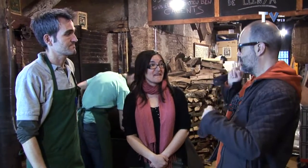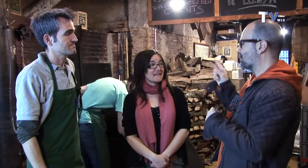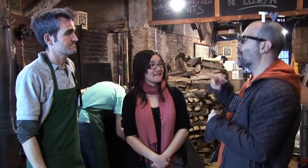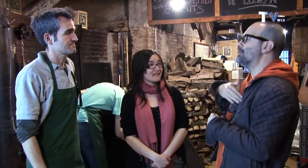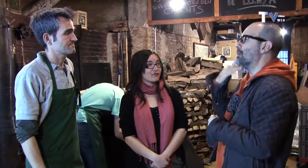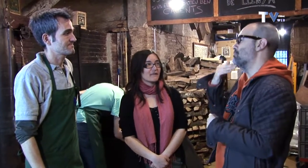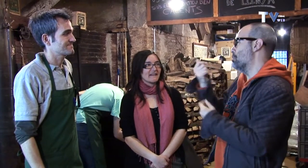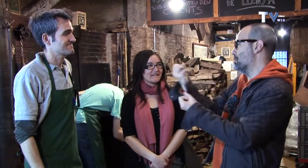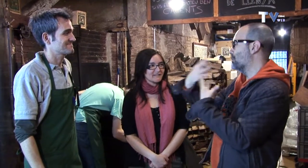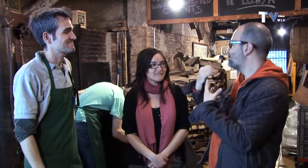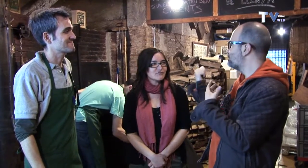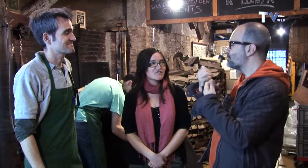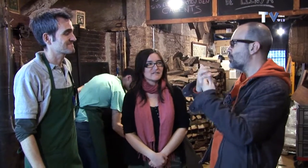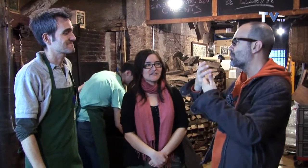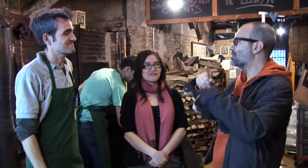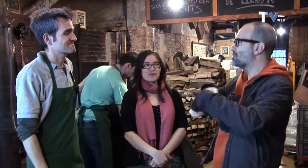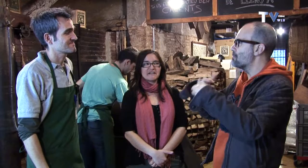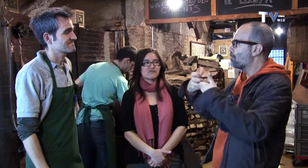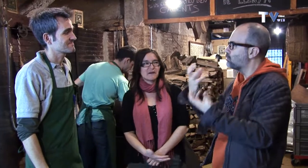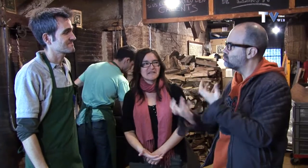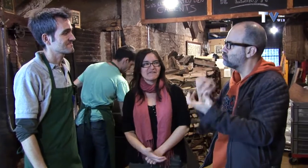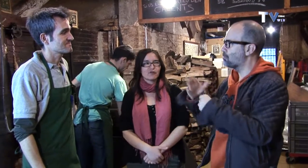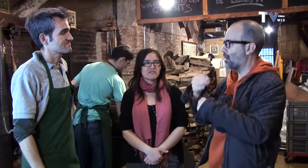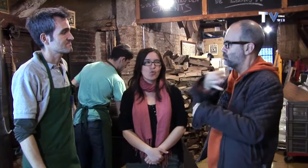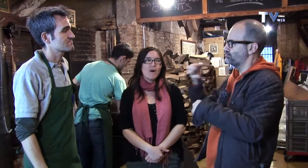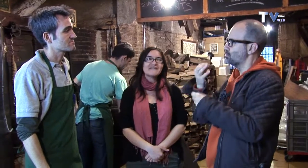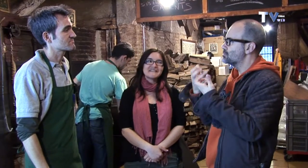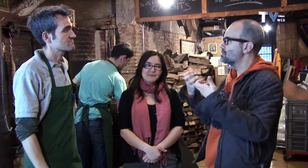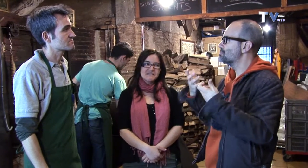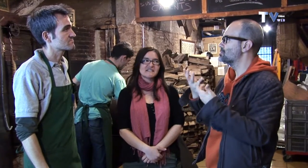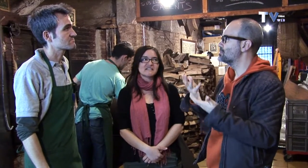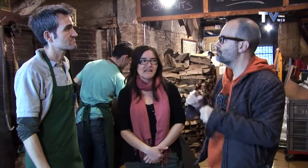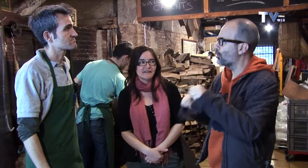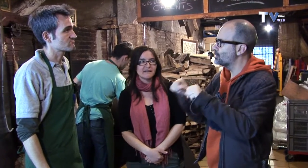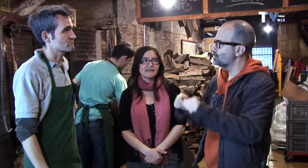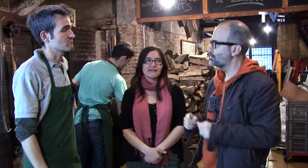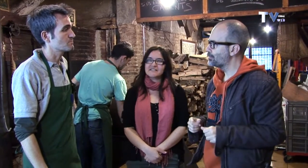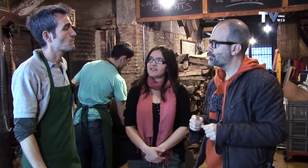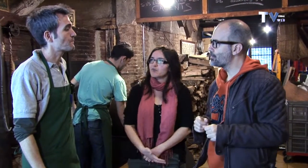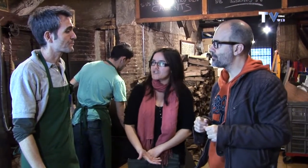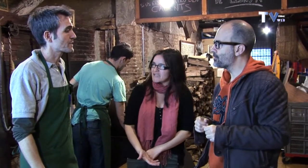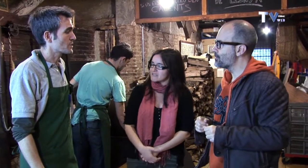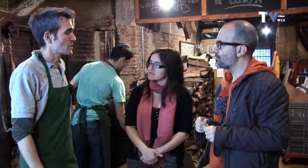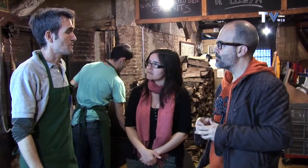Ahí tenemos el horno de leña, pero me gustaría saber un poco más; por ejemplo, cuánto tiempo necesita el producto cómo es el proceso.